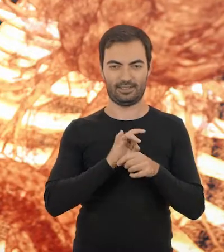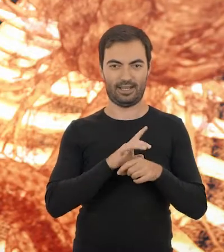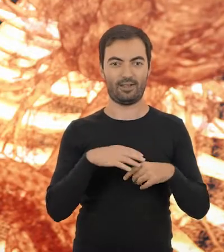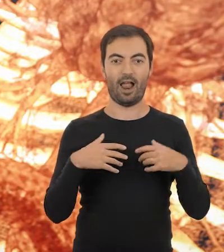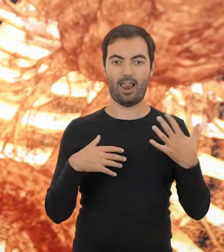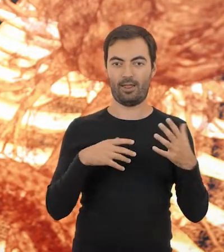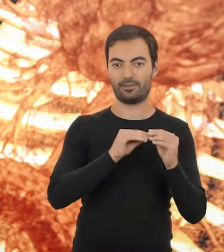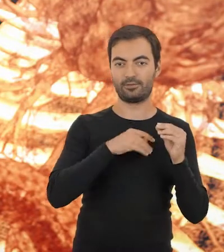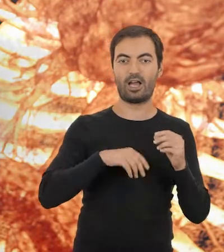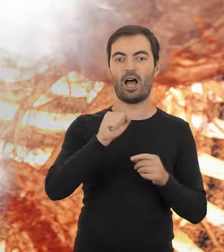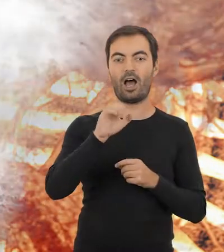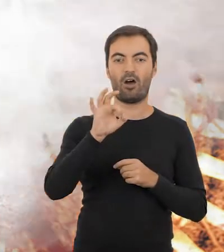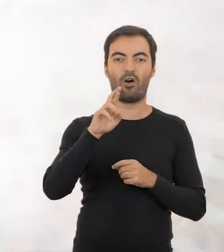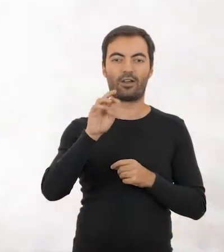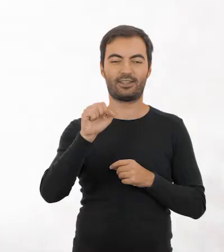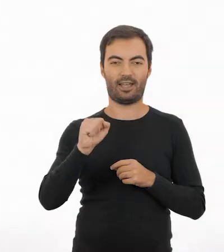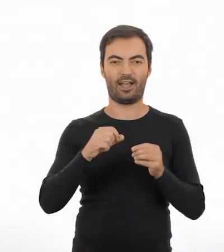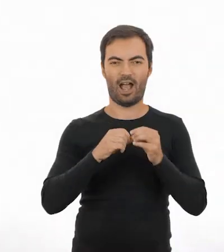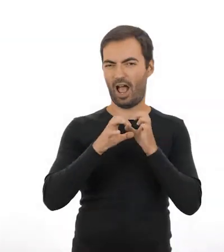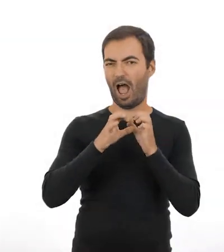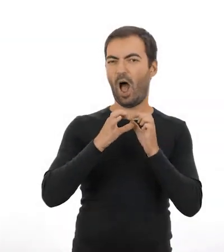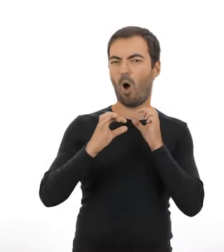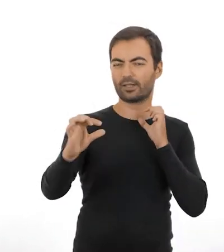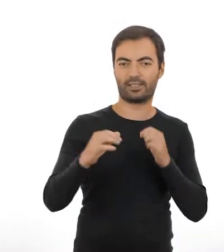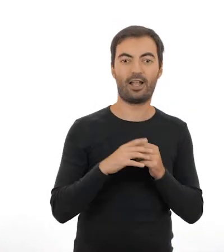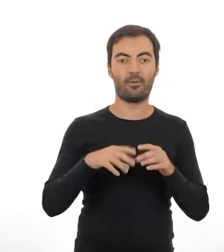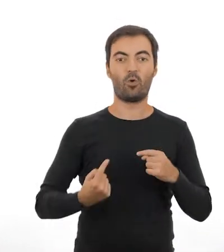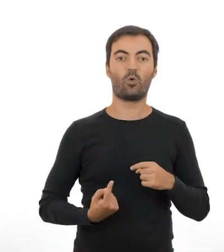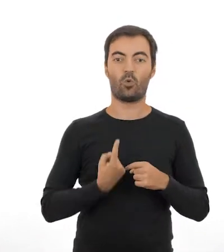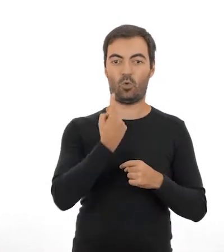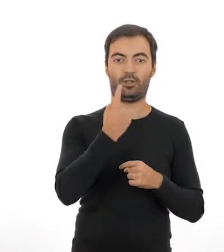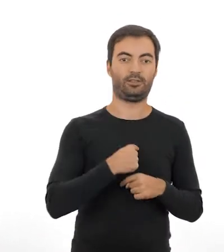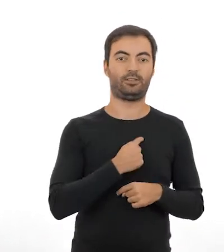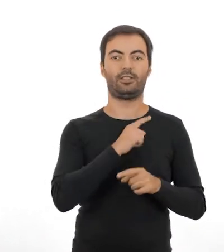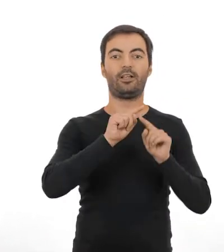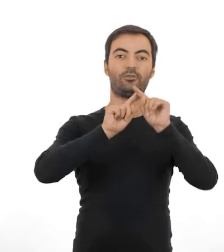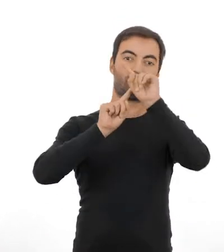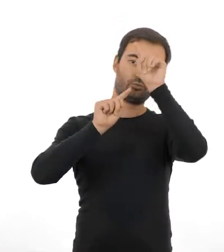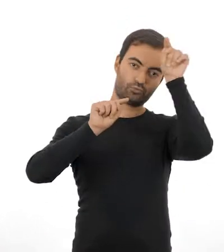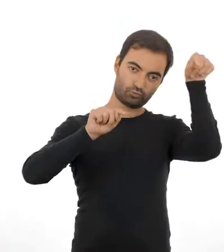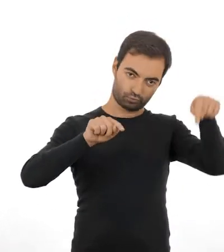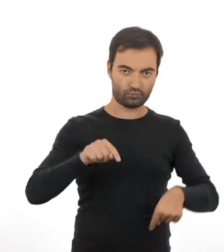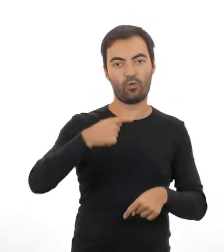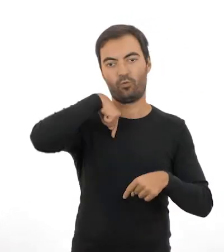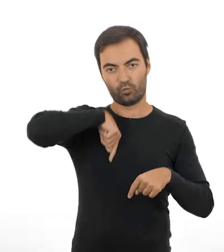z lewej komory, to aorta. Początkowo biegnie ona ku górze, potem się zagina i biegnie w dół naszego ciała.